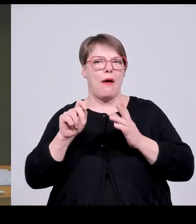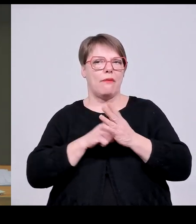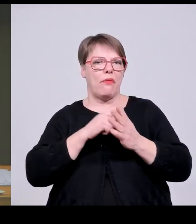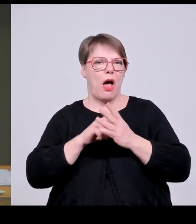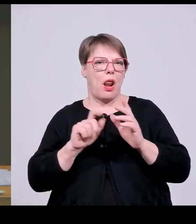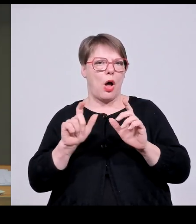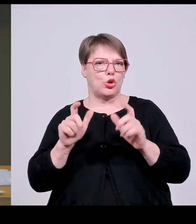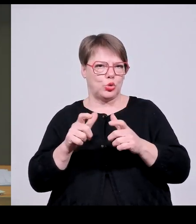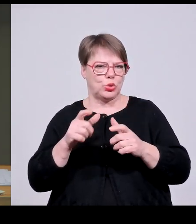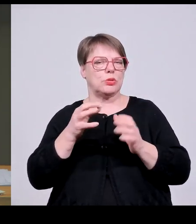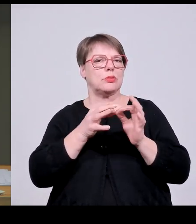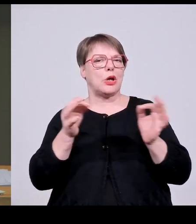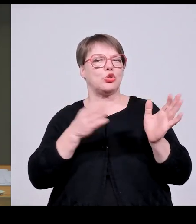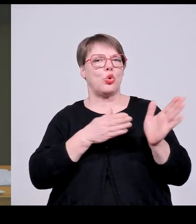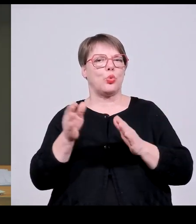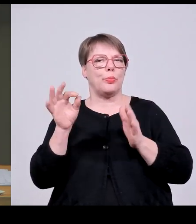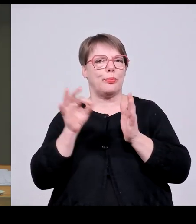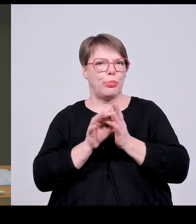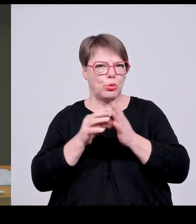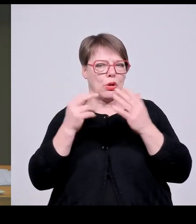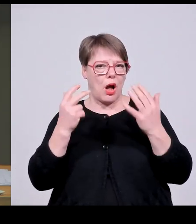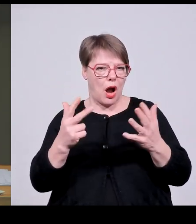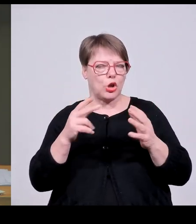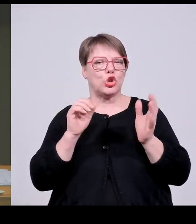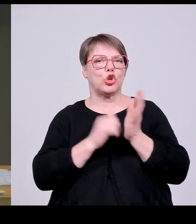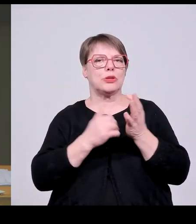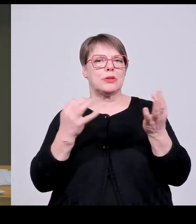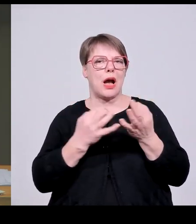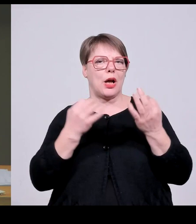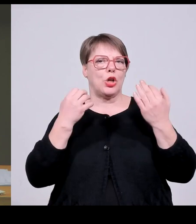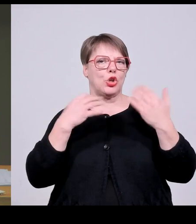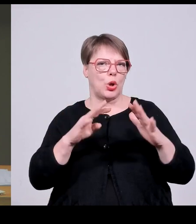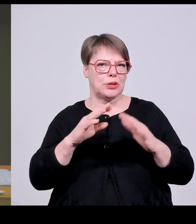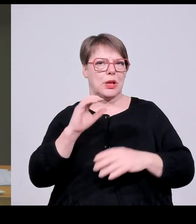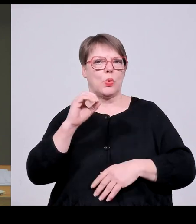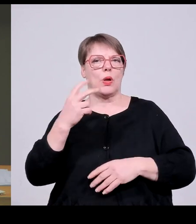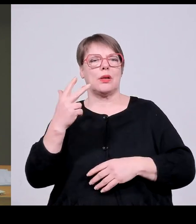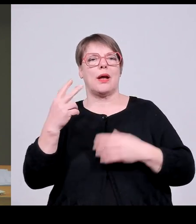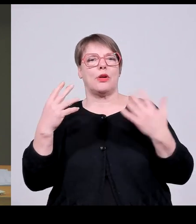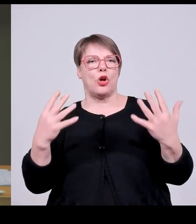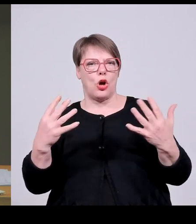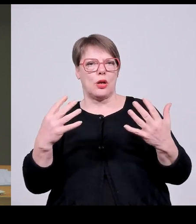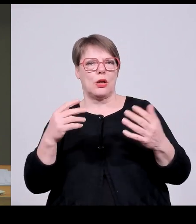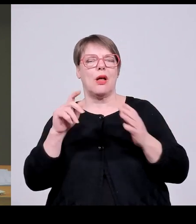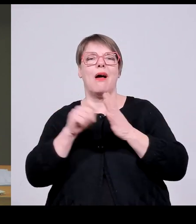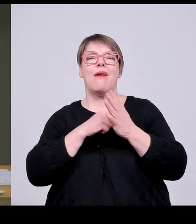Person zum stellvertretenden Mitglied des Kuratoriums des Pestalozzi Fröbel Hauses Stiftung des öffentlichen Rechts. den Tagesordnungspunkt 11 Drucksache